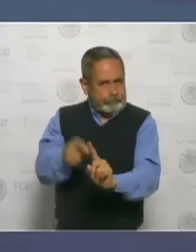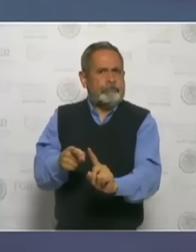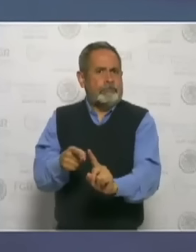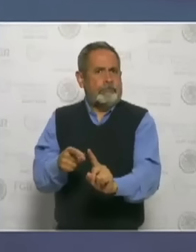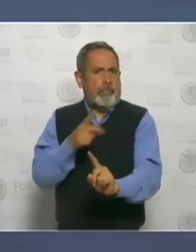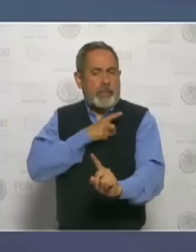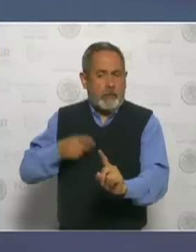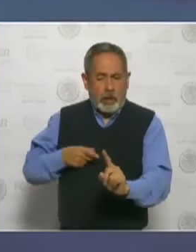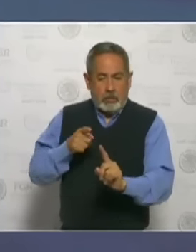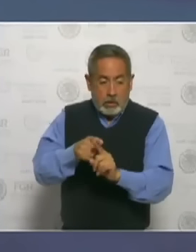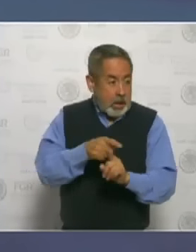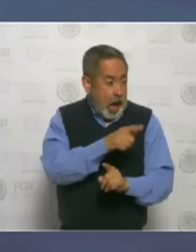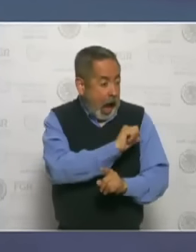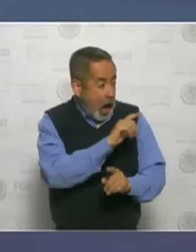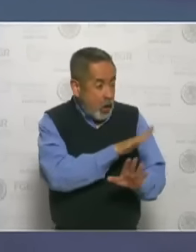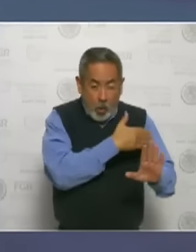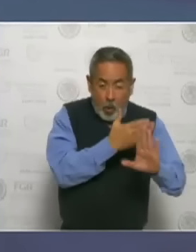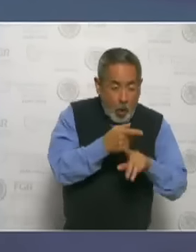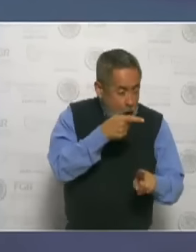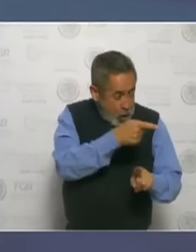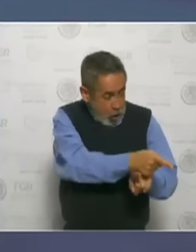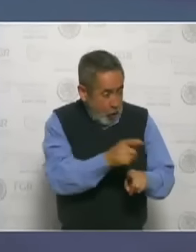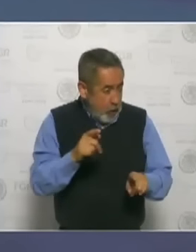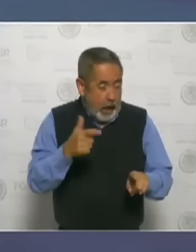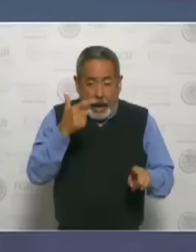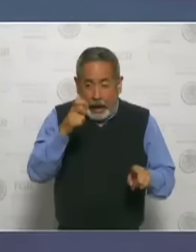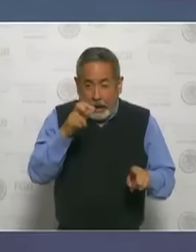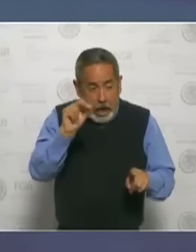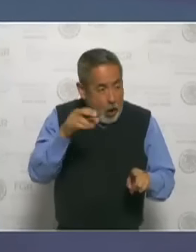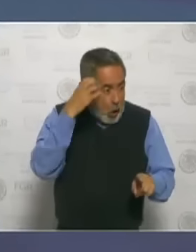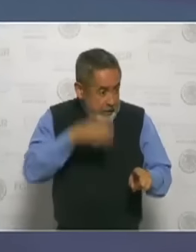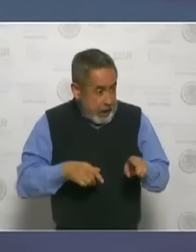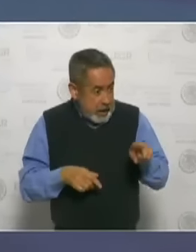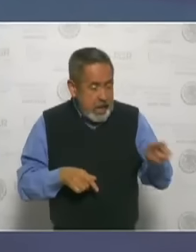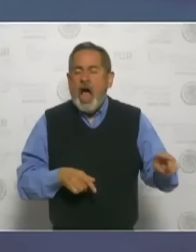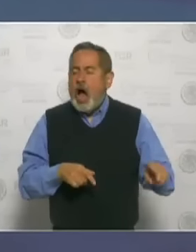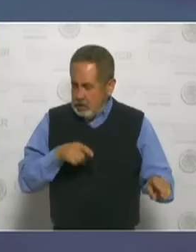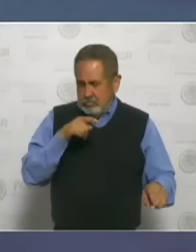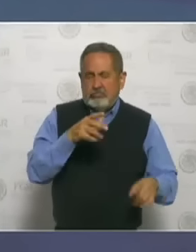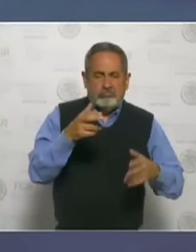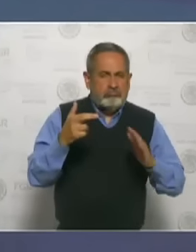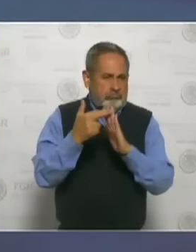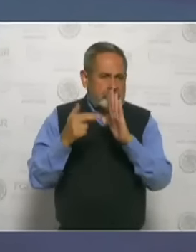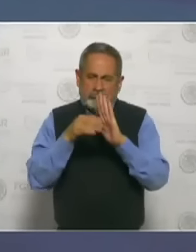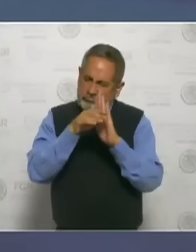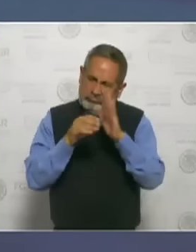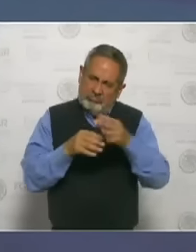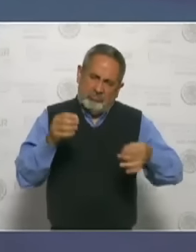criminológico y procesal indispensable en el análisis de las estructuras delictivas.